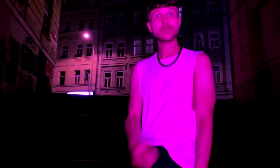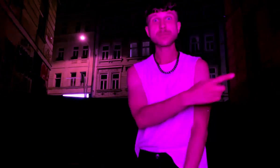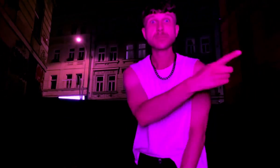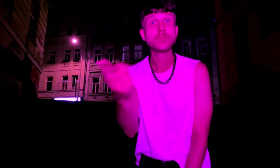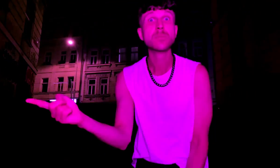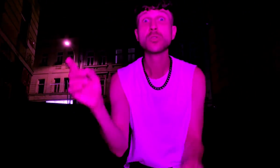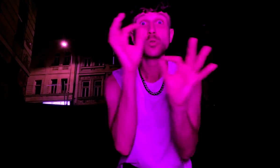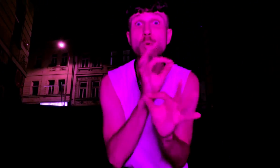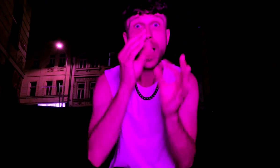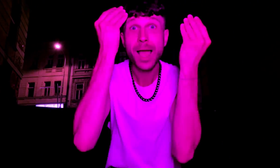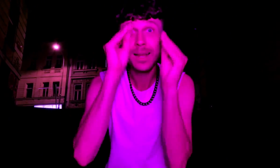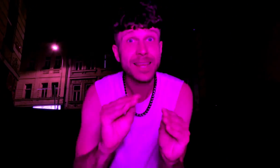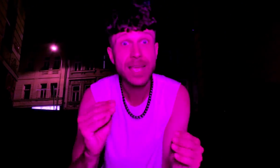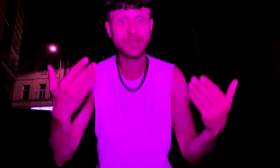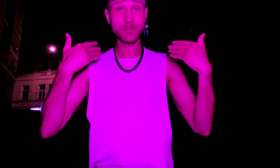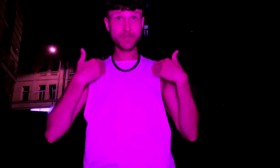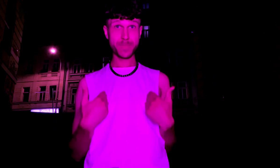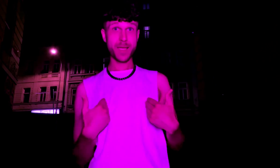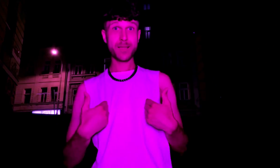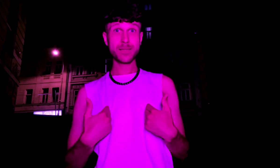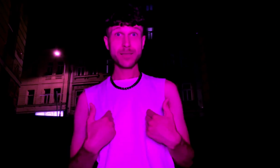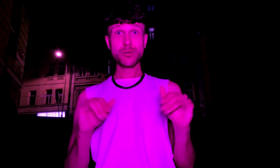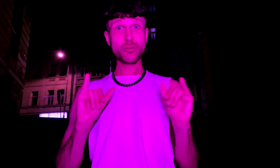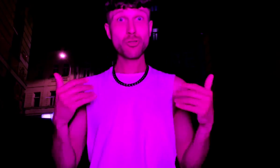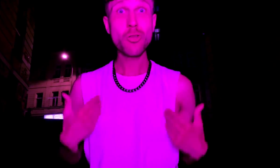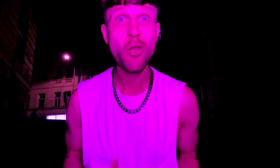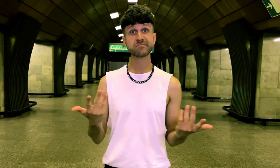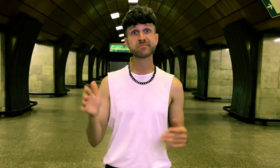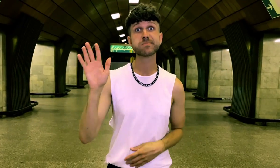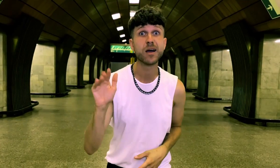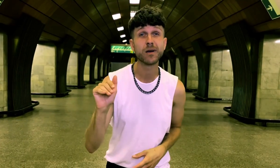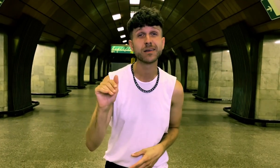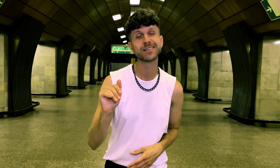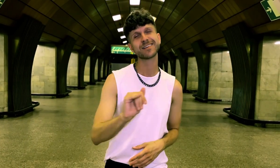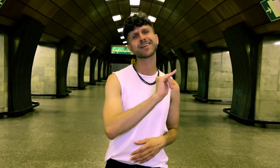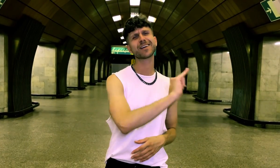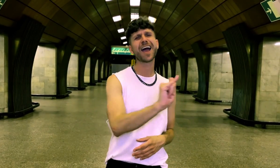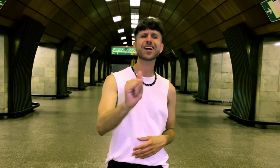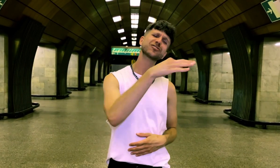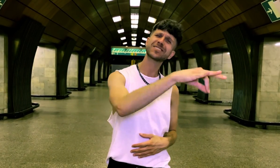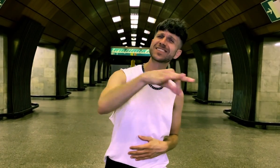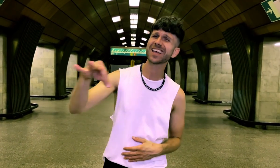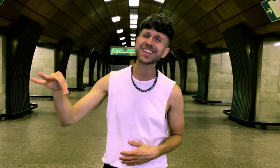Když u tebe nemám žádnej respekt. No co, bye bye bye. Každý je jedinečný,